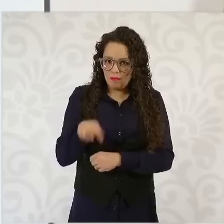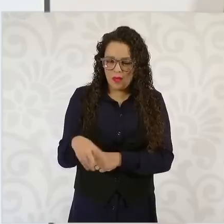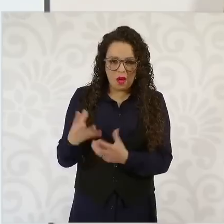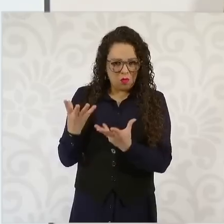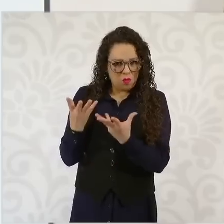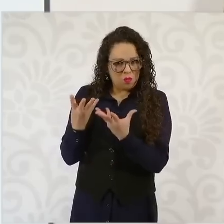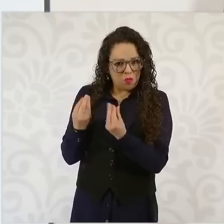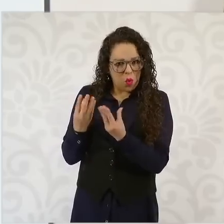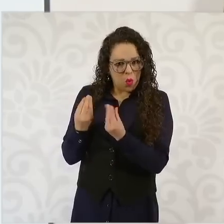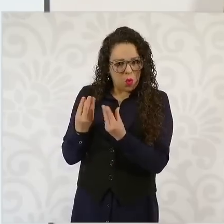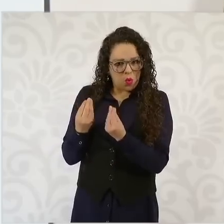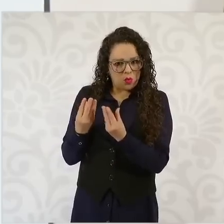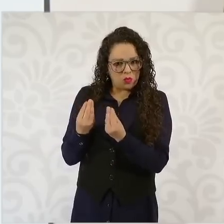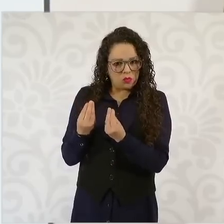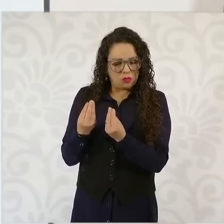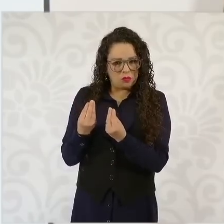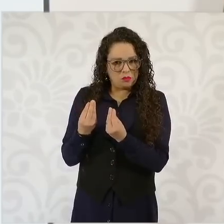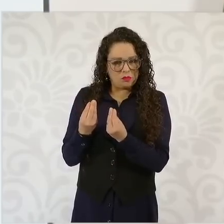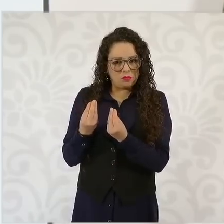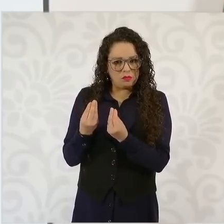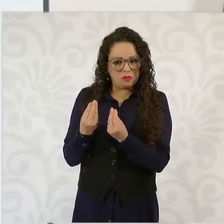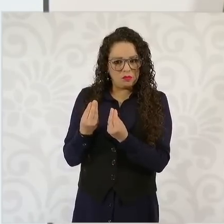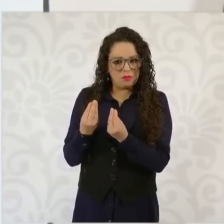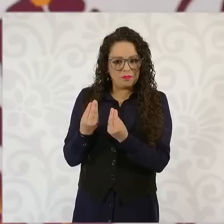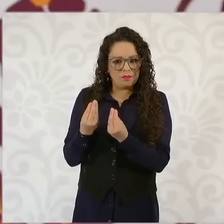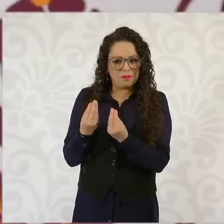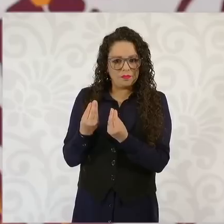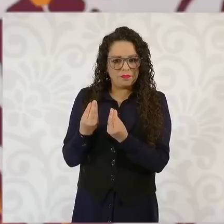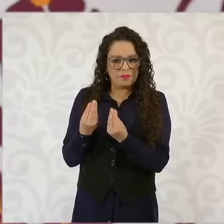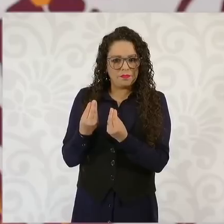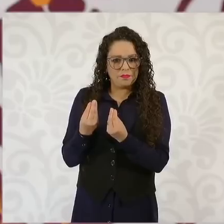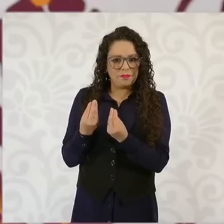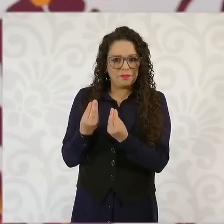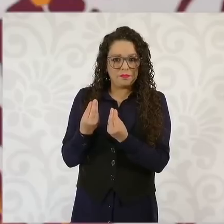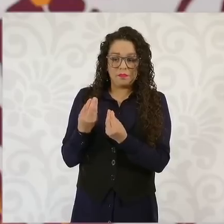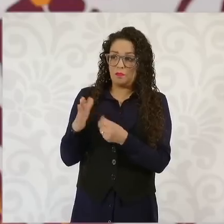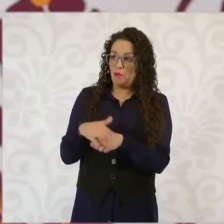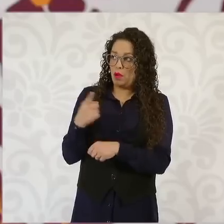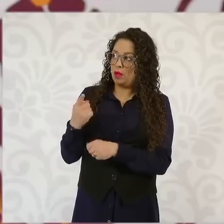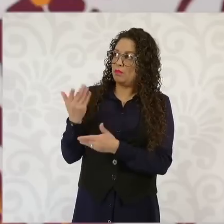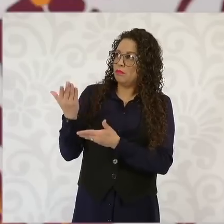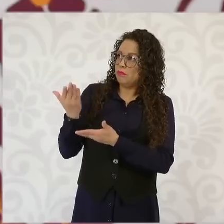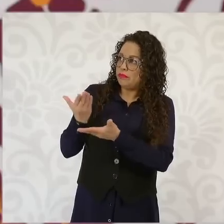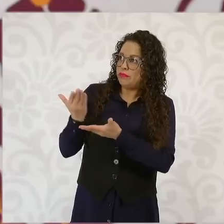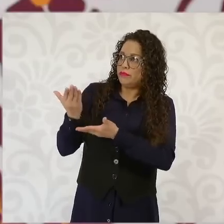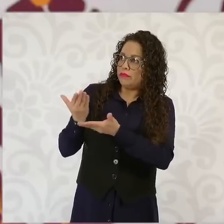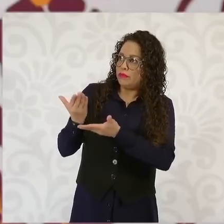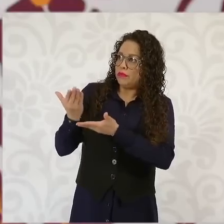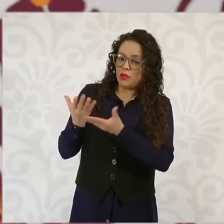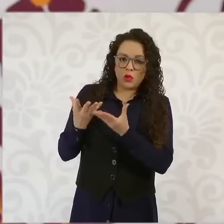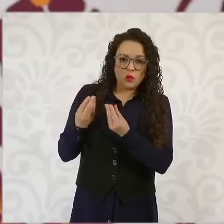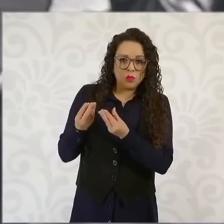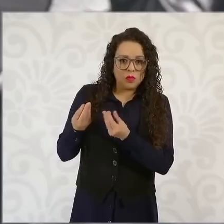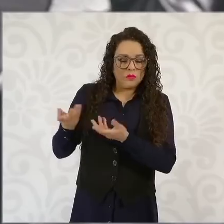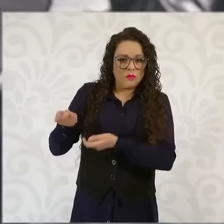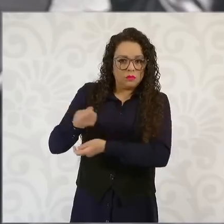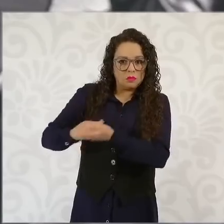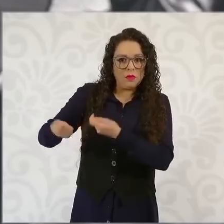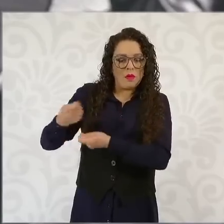somos las dos economías más integradas entonces al poner una tarifa evidentemente Esto va a afectar a